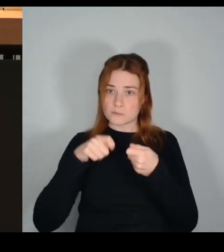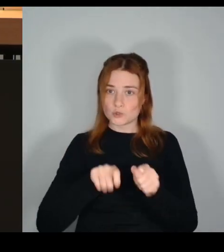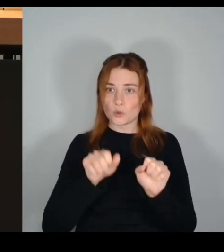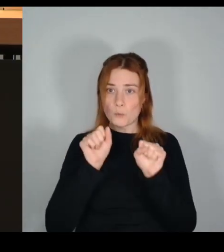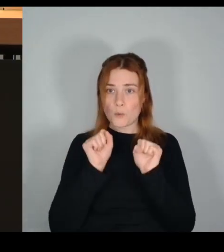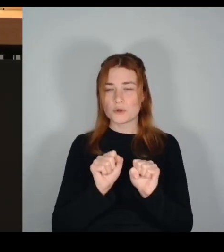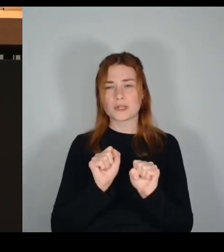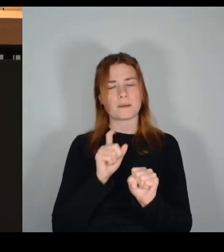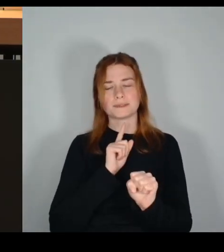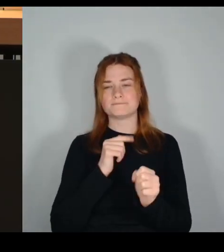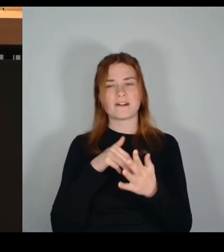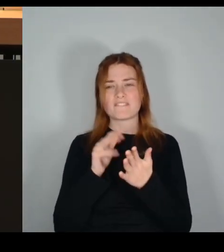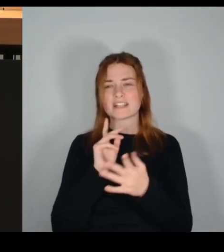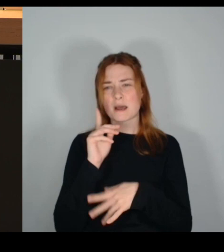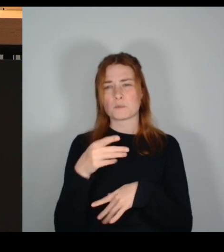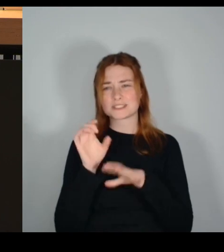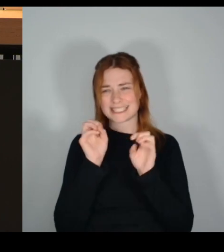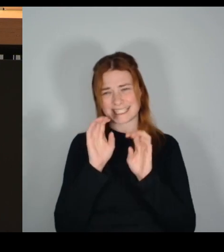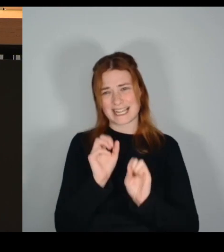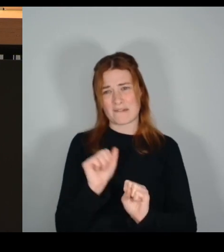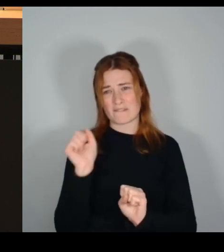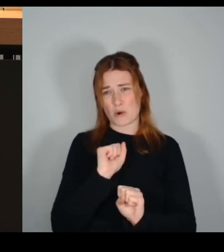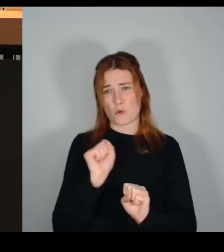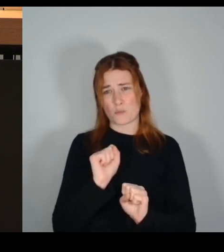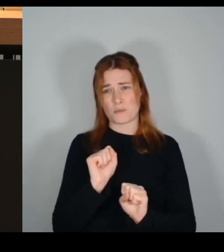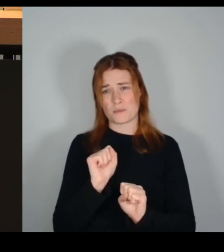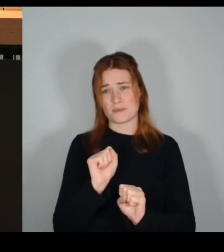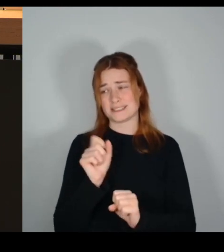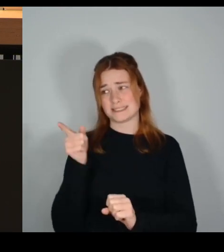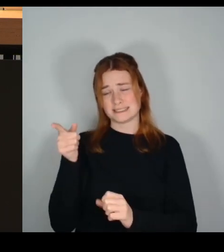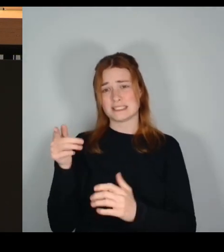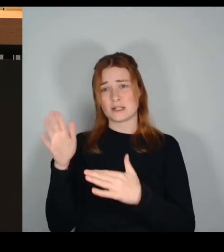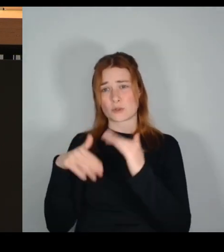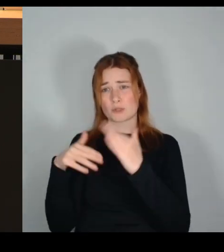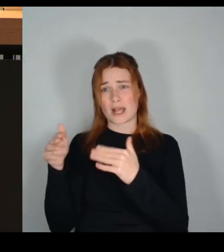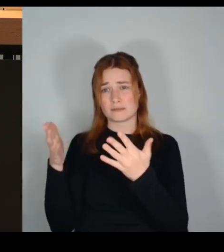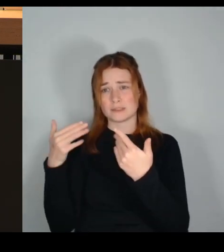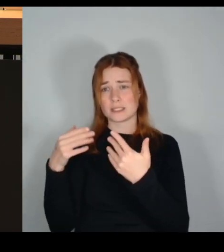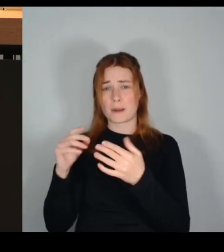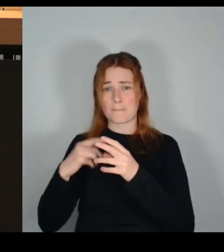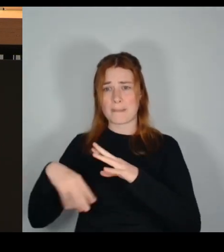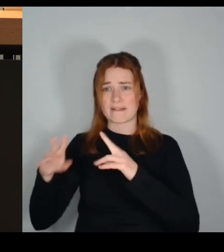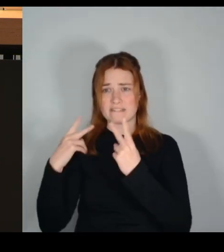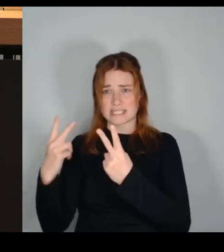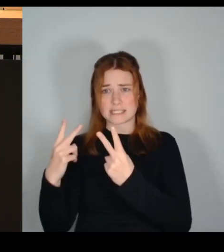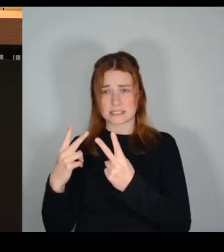wissen, dass Ihr Antrag auf der Bundesebene besprochen werden muss. Und natürlich nicht hier. Wir können das hier sowieso nicht regeln.